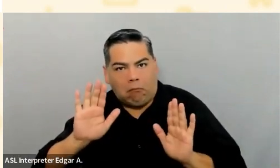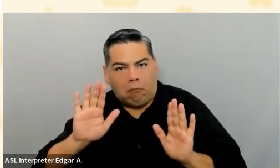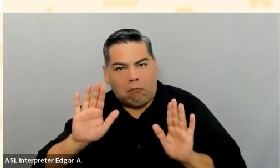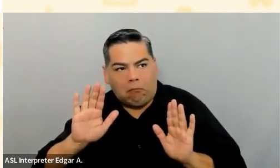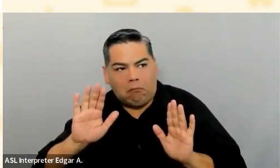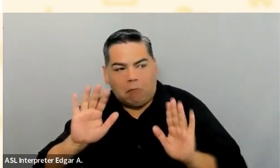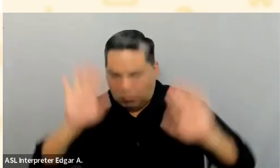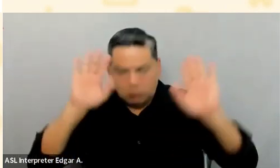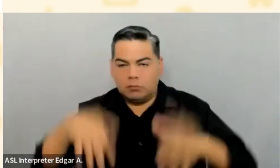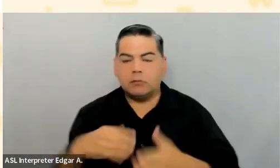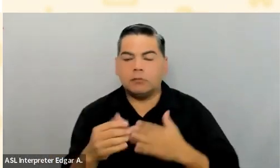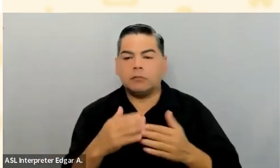De todos modos, eso todavía está en el futuro.